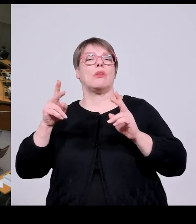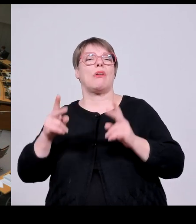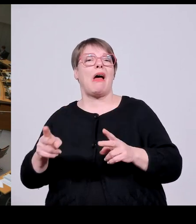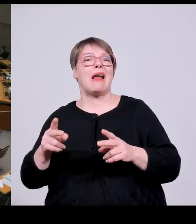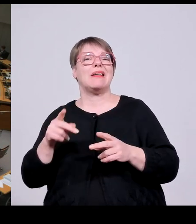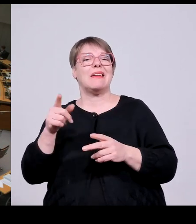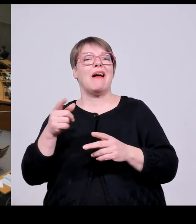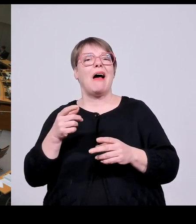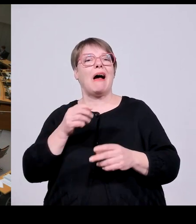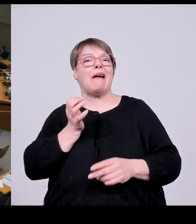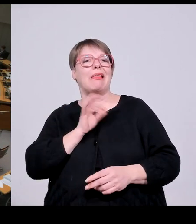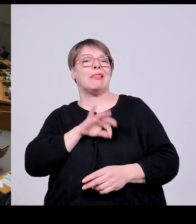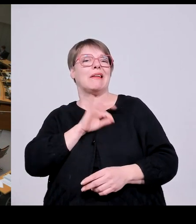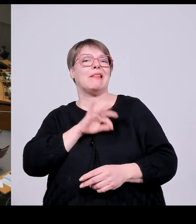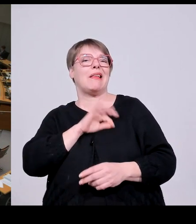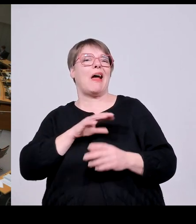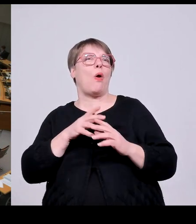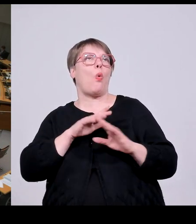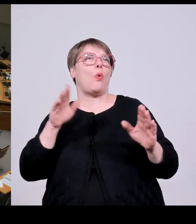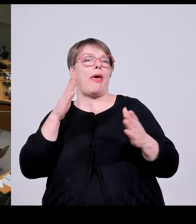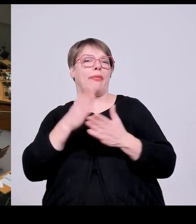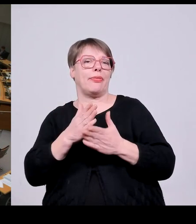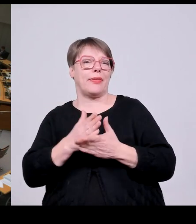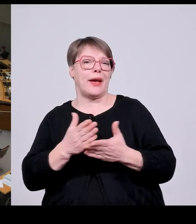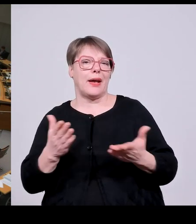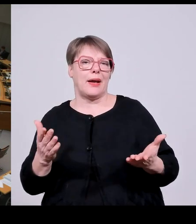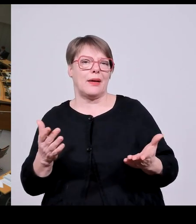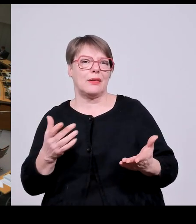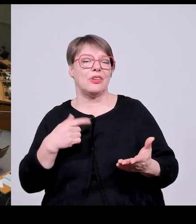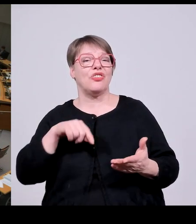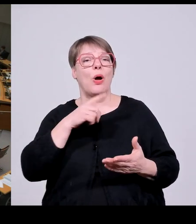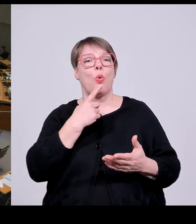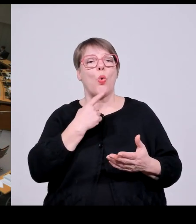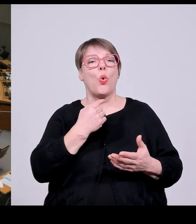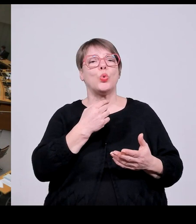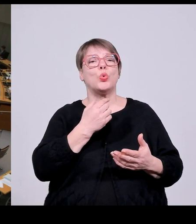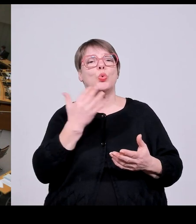Vielen Dank. Für die FDP-Fraktion hat nun der Kollege Förster das Wort. (Rednerwechsel)